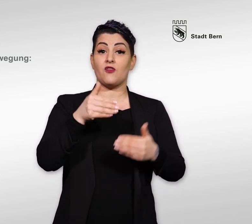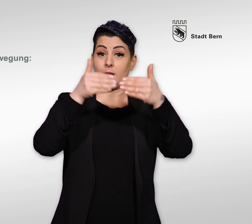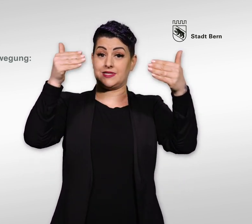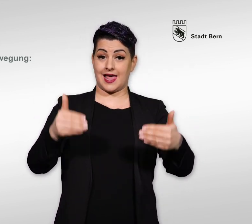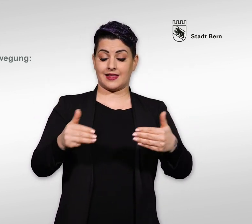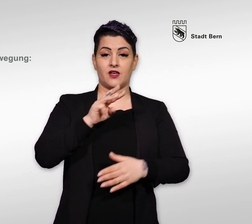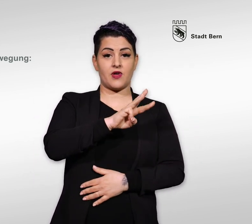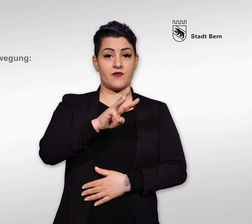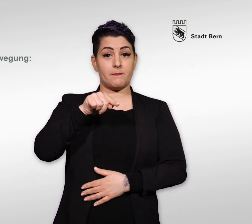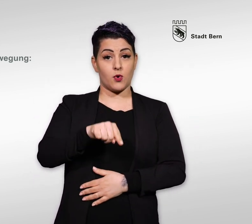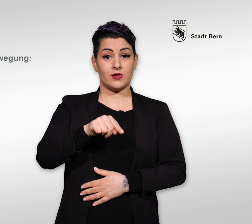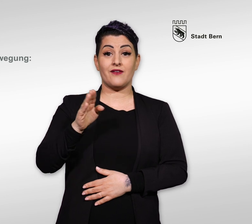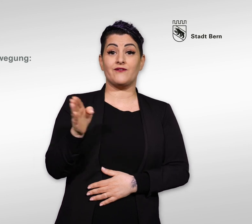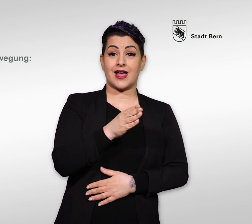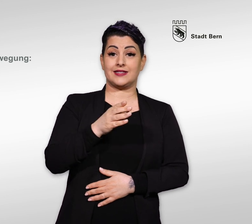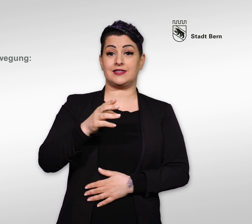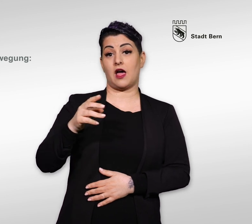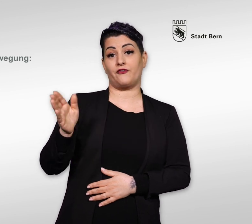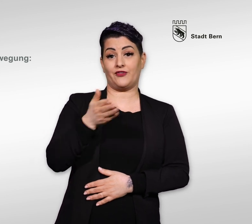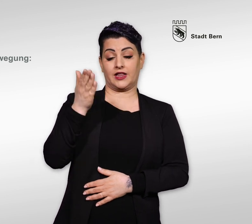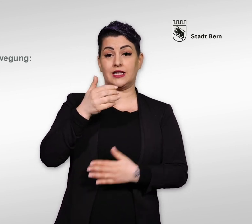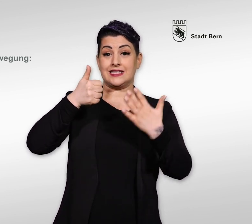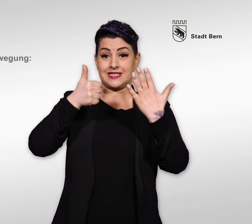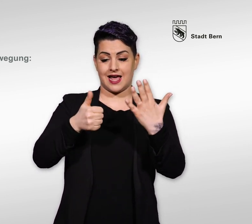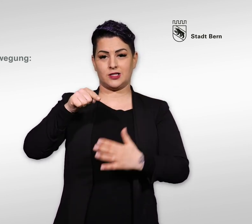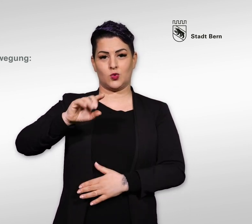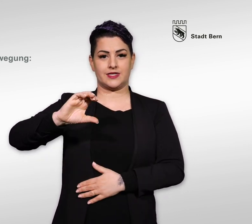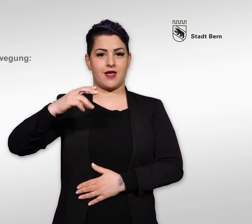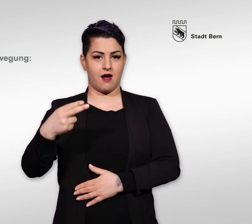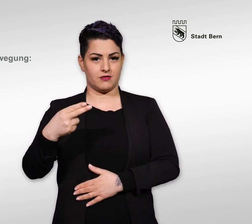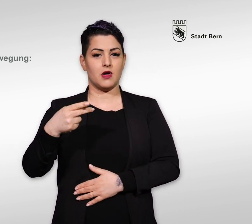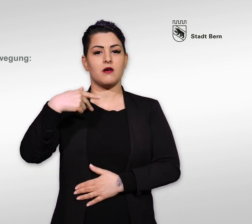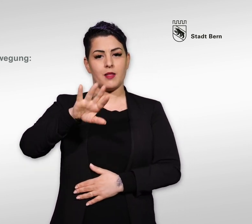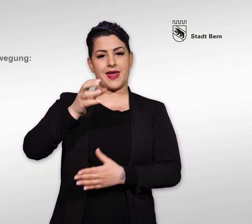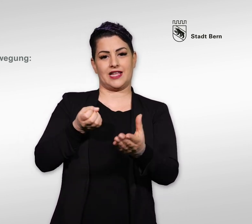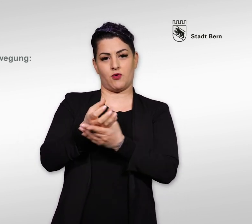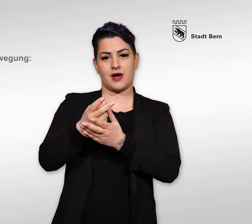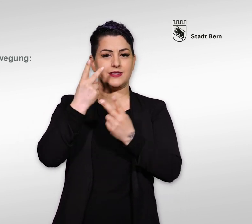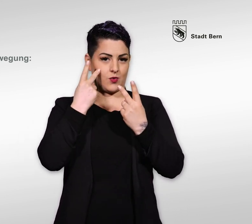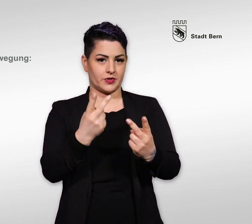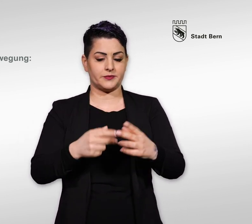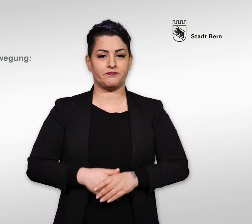Auf der Website www.westwind6.ch finden Sie dazu mehr Informationen.